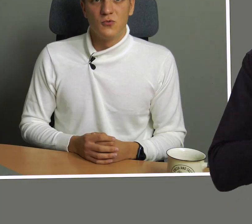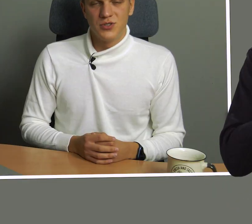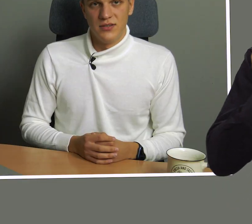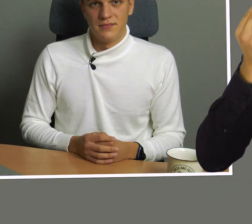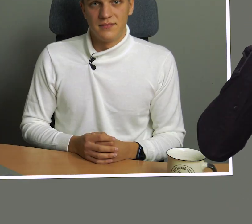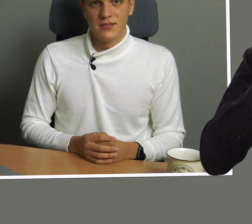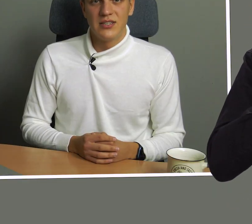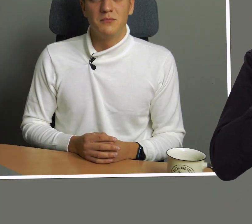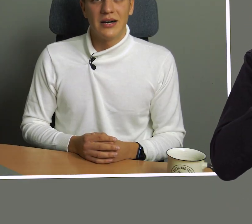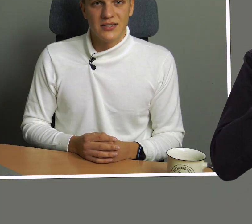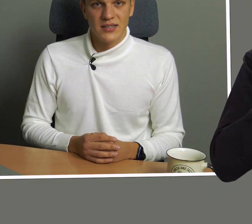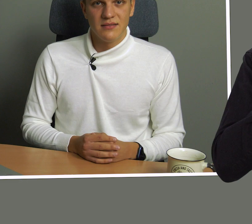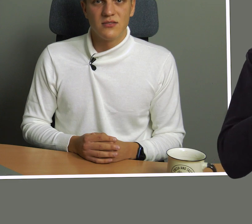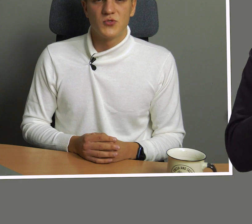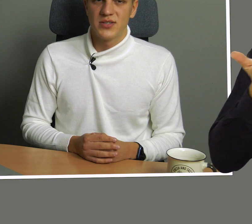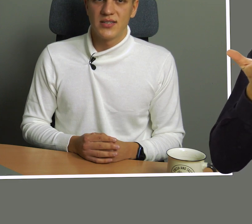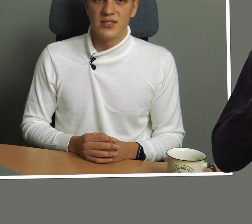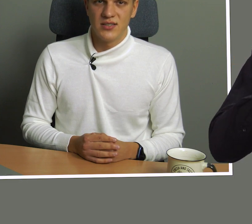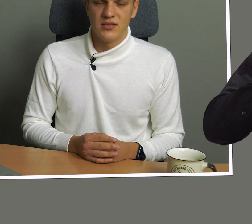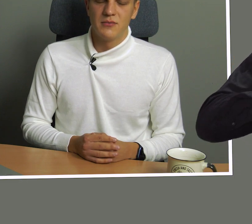Głusi, jeśli macie słyszące dzieci,